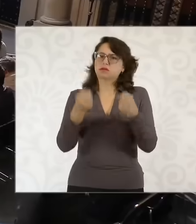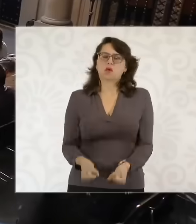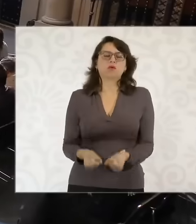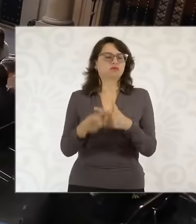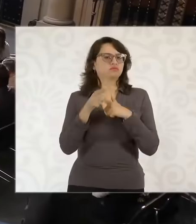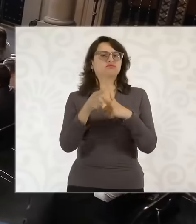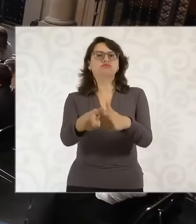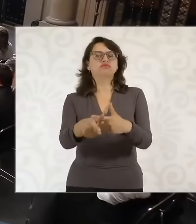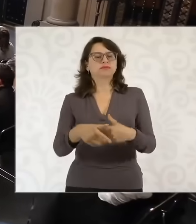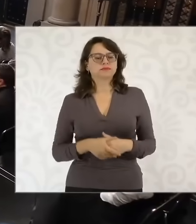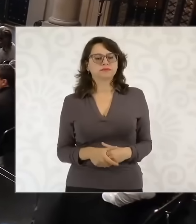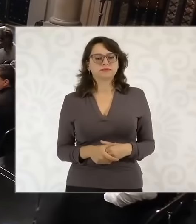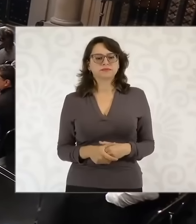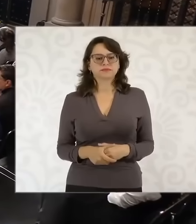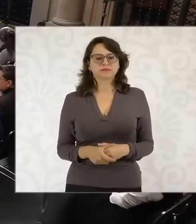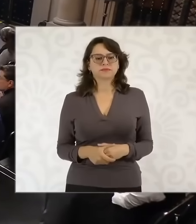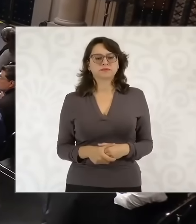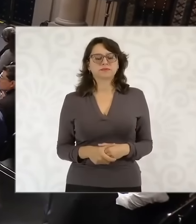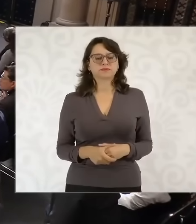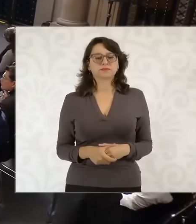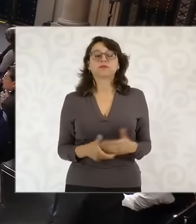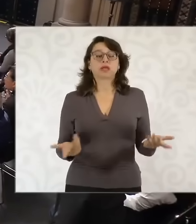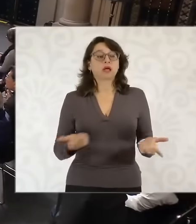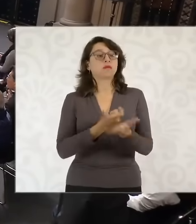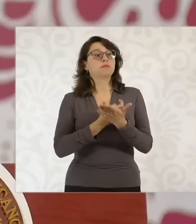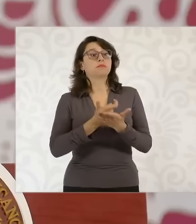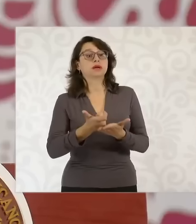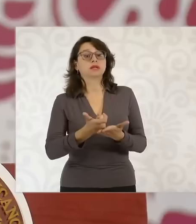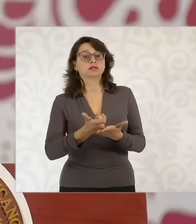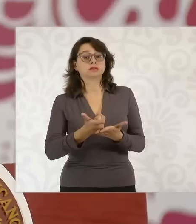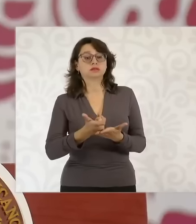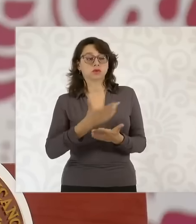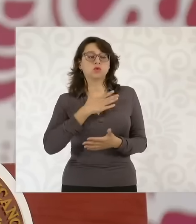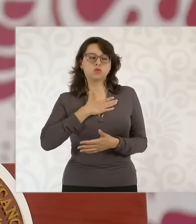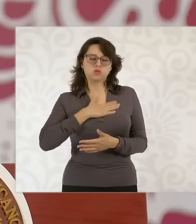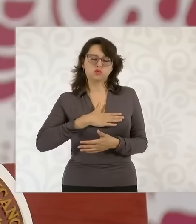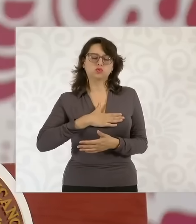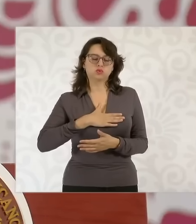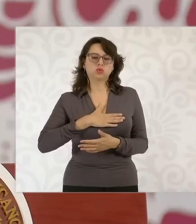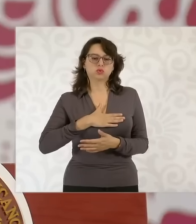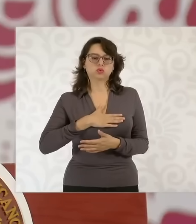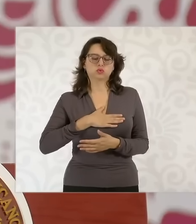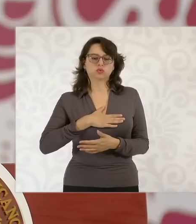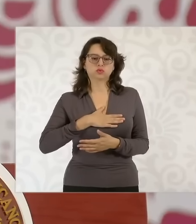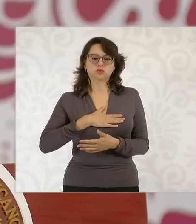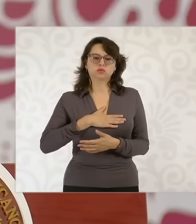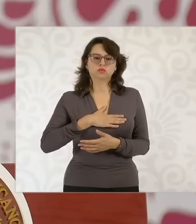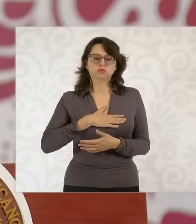Muchísimas gracias. Perdón. y a y a un precio eh razonable. O sea, estamos en el caso del